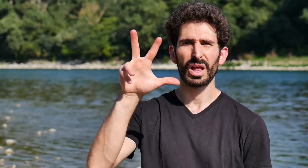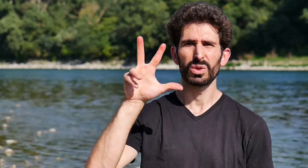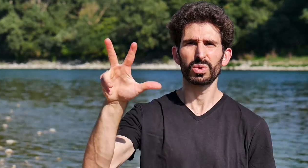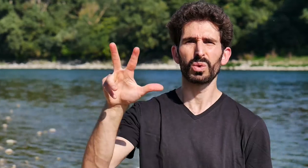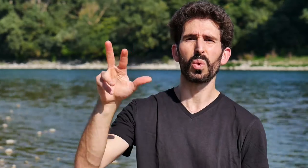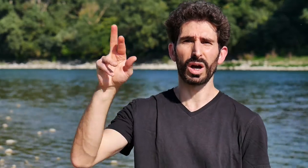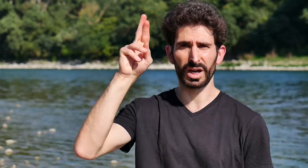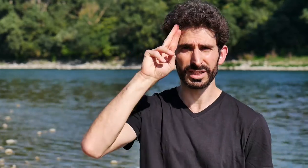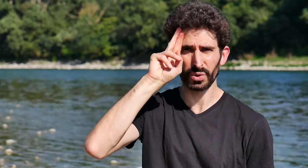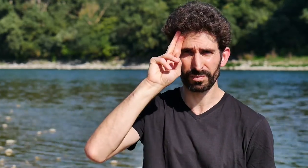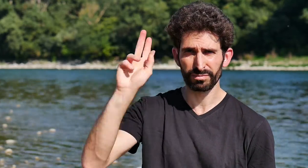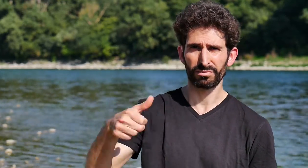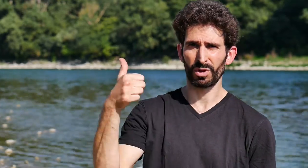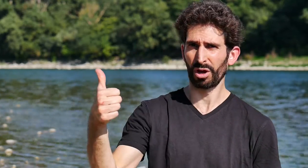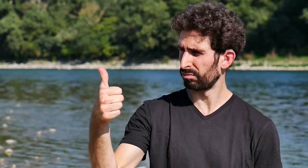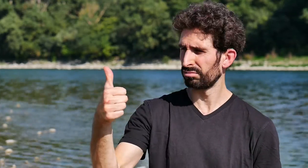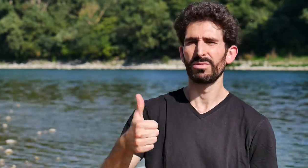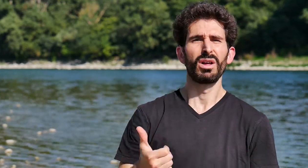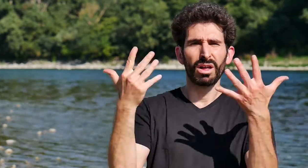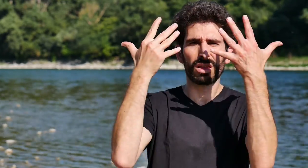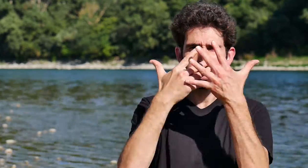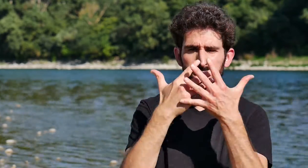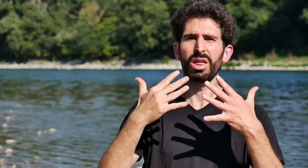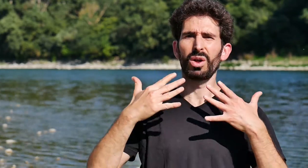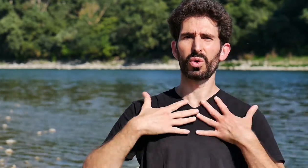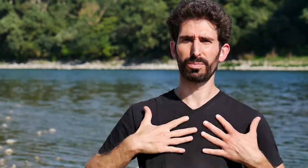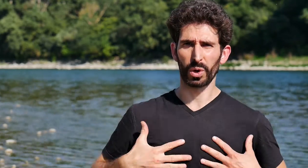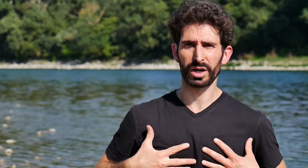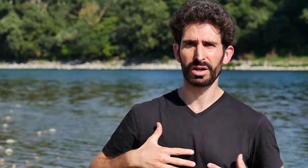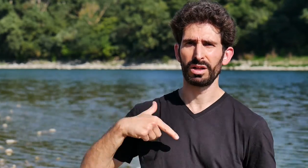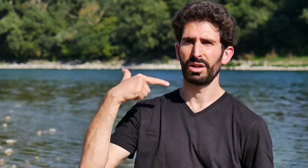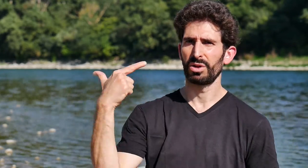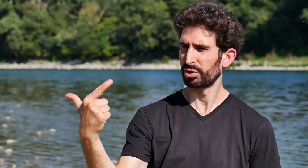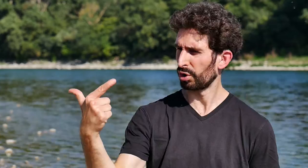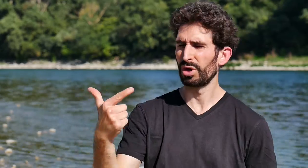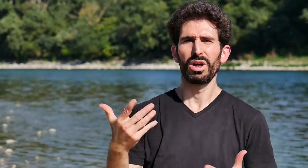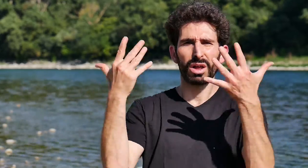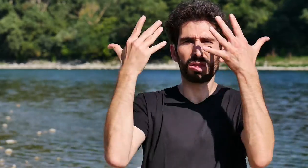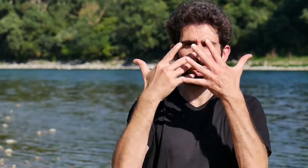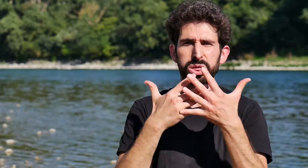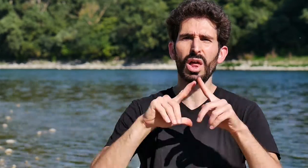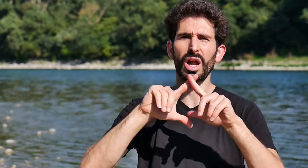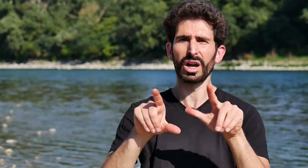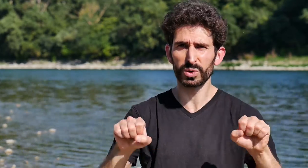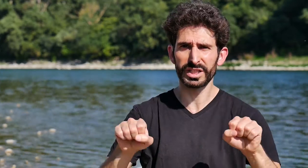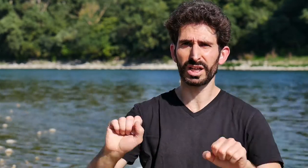Il y a trois raisons à cela : une confusion corporelle, une confusion linguistique